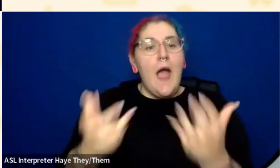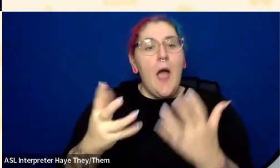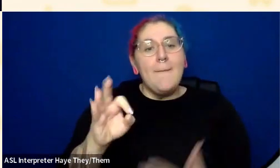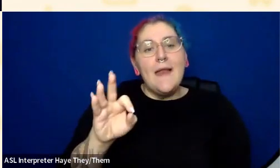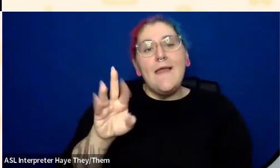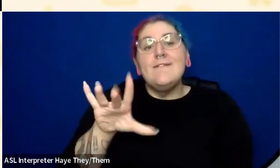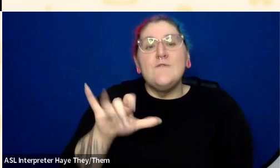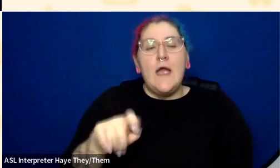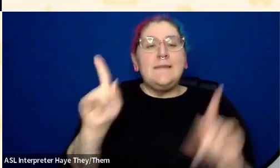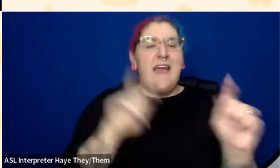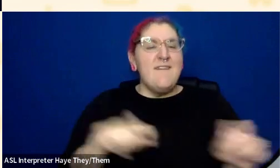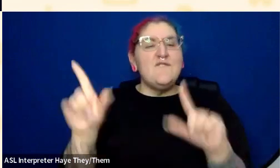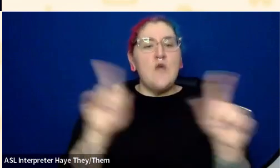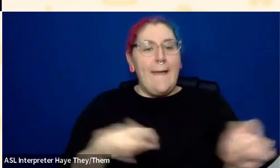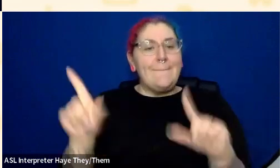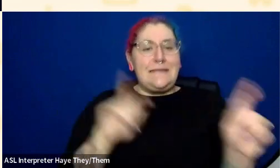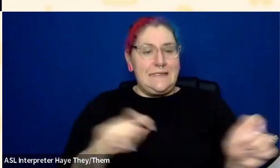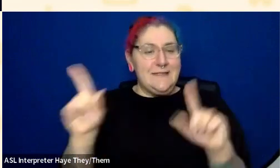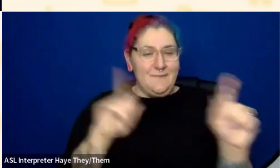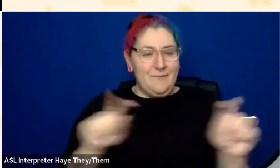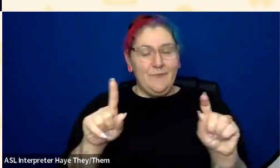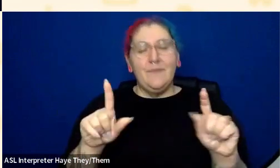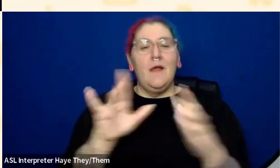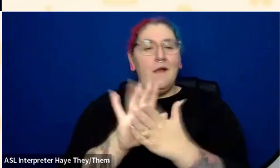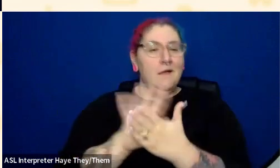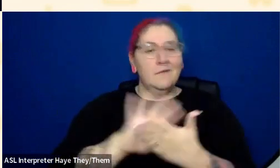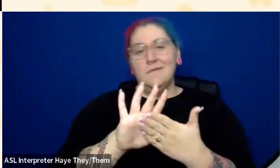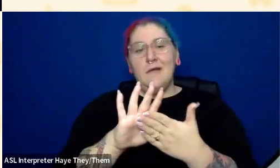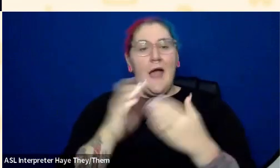Y entonces puedes usar cualquier número. Este es básicamente el marco inicial y el marco final.